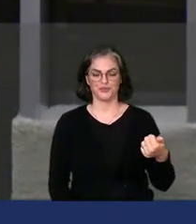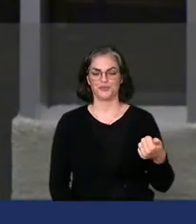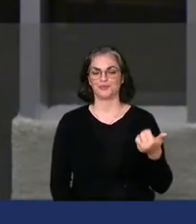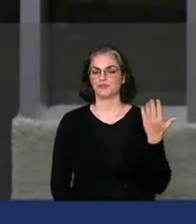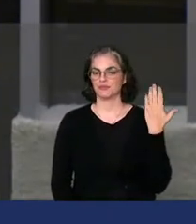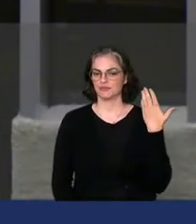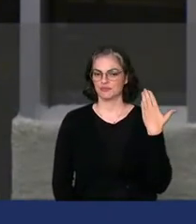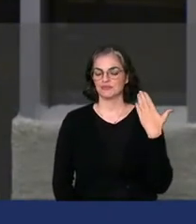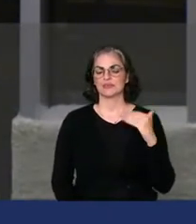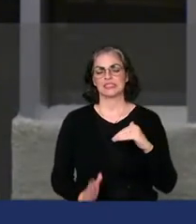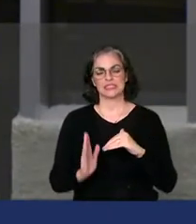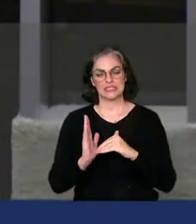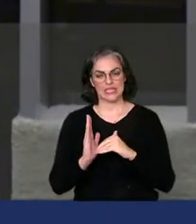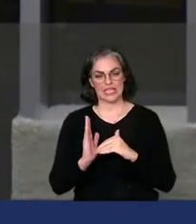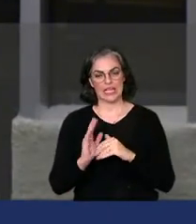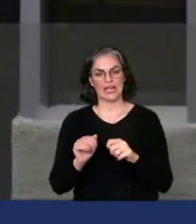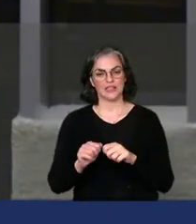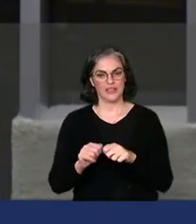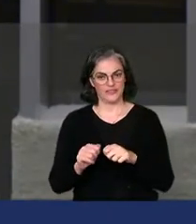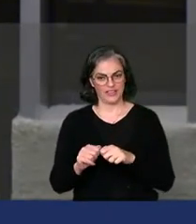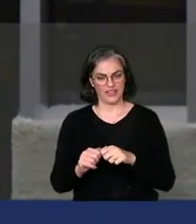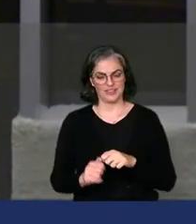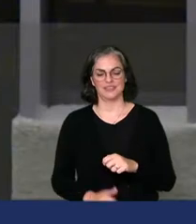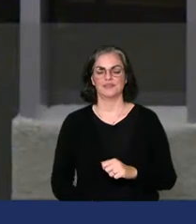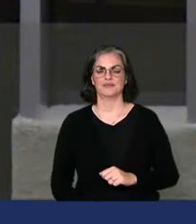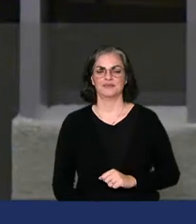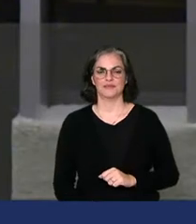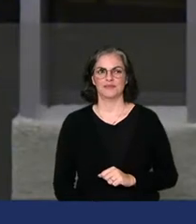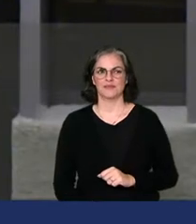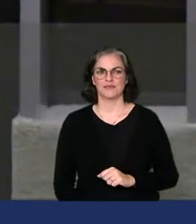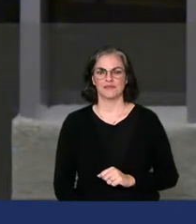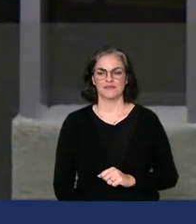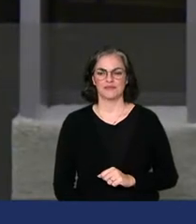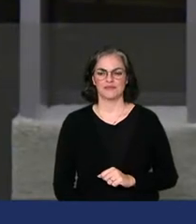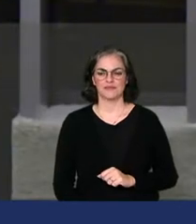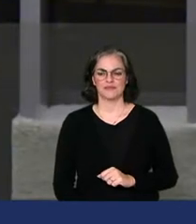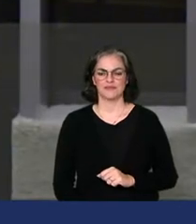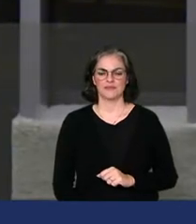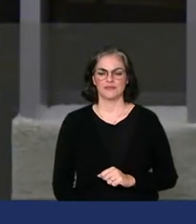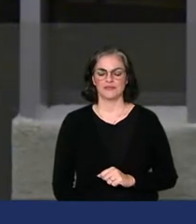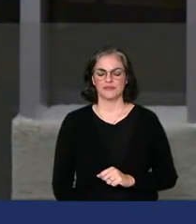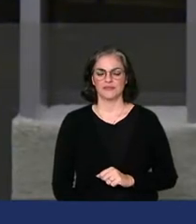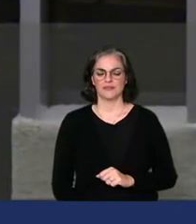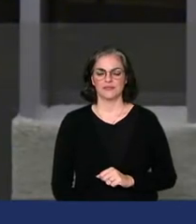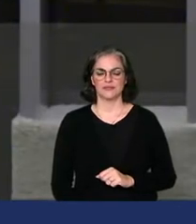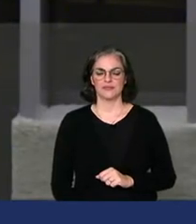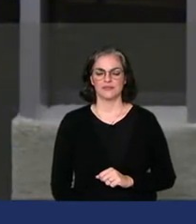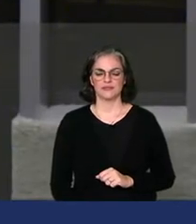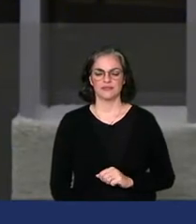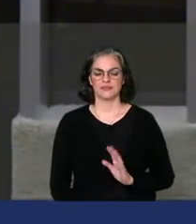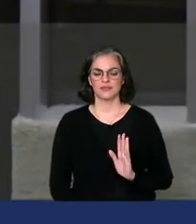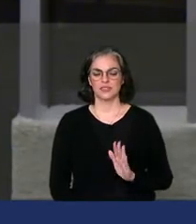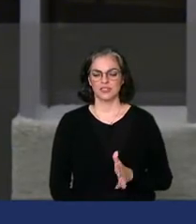COMPLEMENTAR NÚMERO 73/2021, ORIUNDO DO SENADO FED FEDERAL, TENDO SIDO NAQUELA CASA APRESENTADO PELO SENADOR PAULO